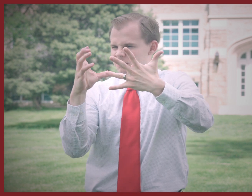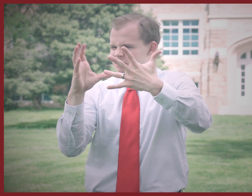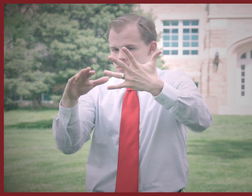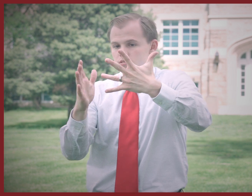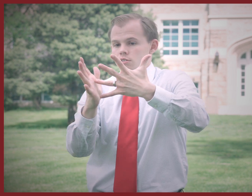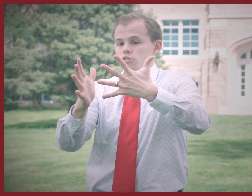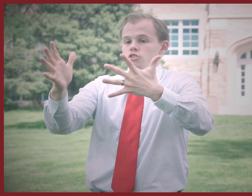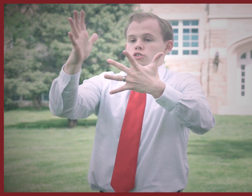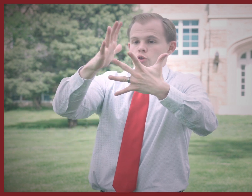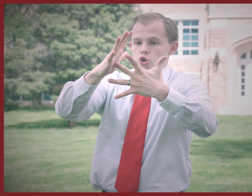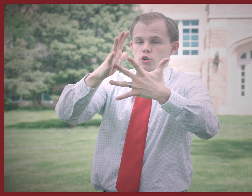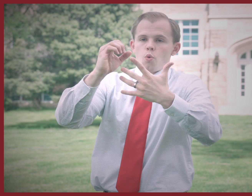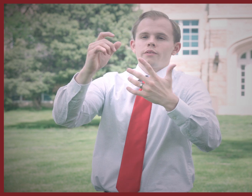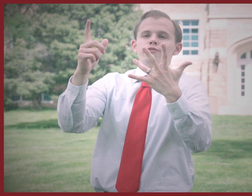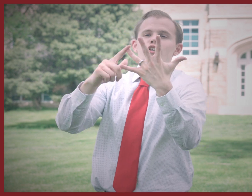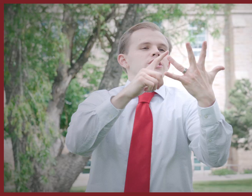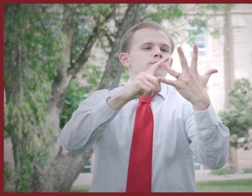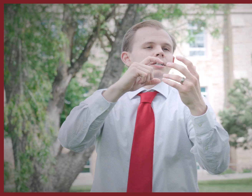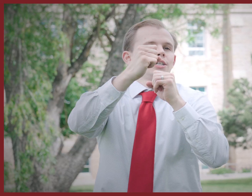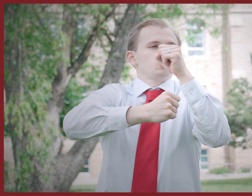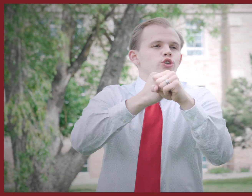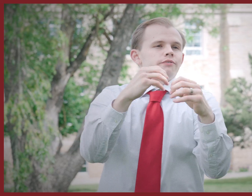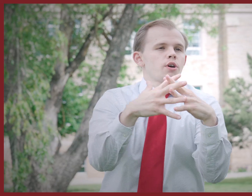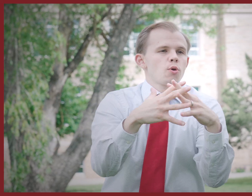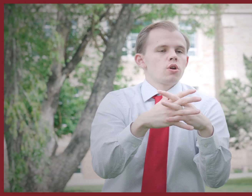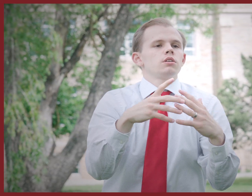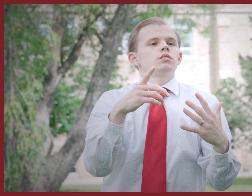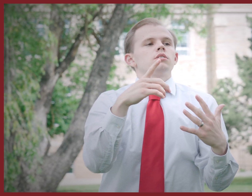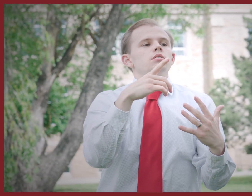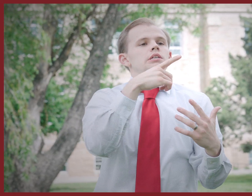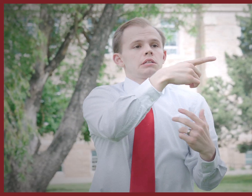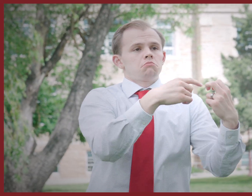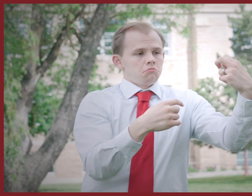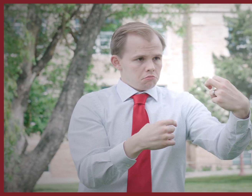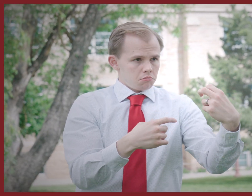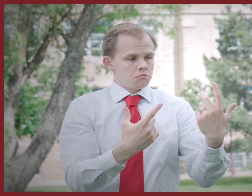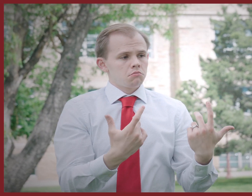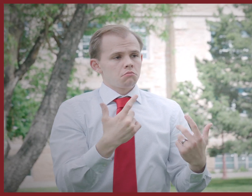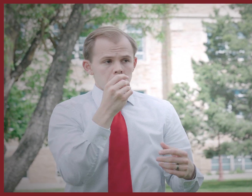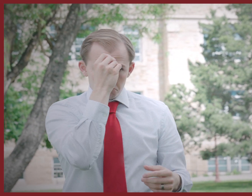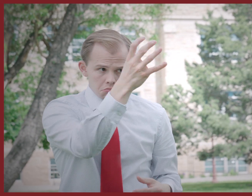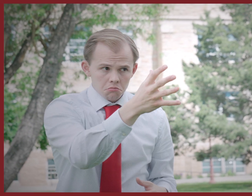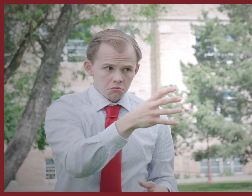Mi primer año jugué baloncesto, el segundo año fue mi primer año de fútbol y el entrenador me